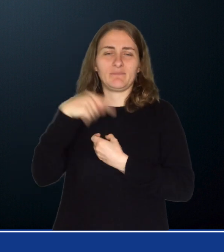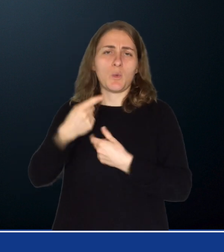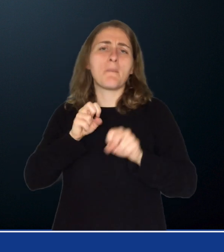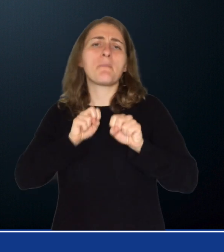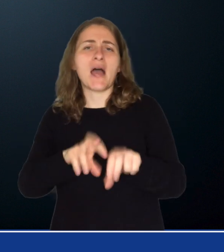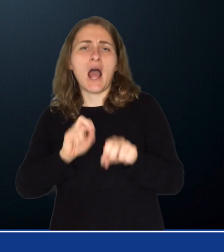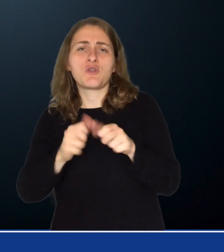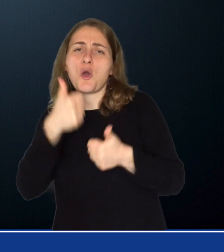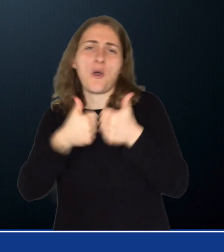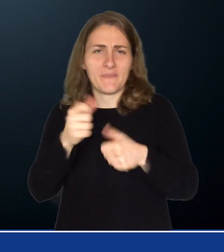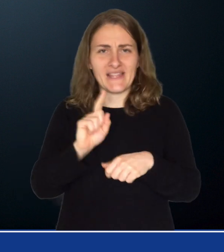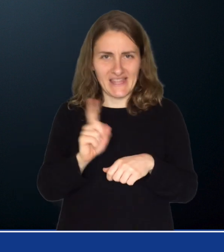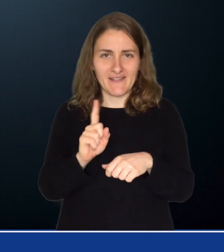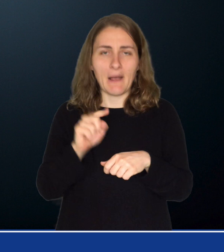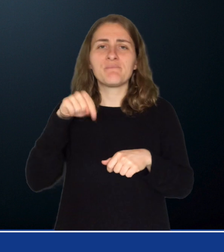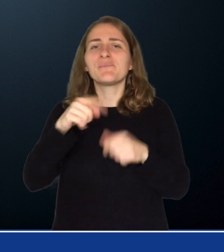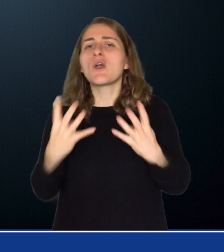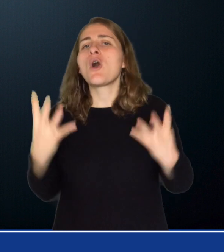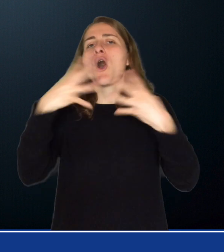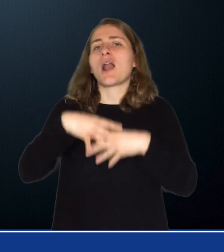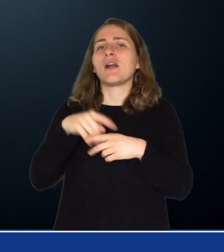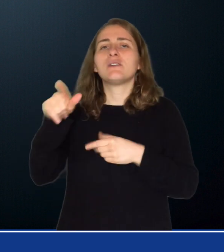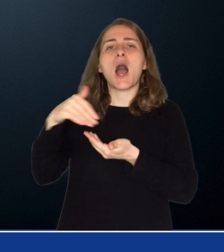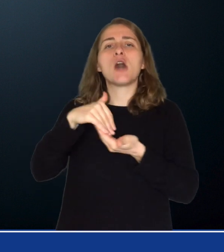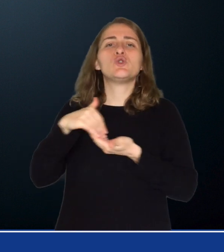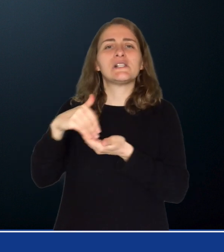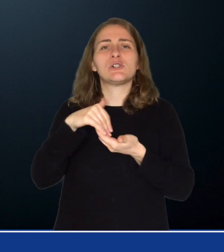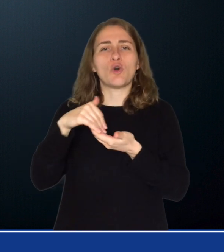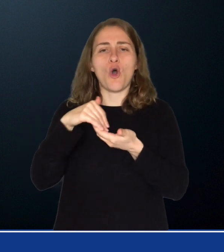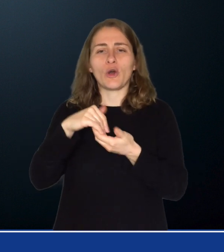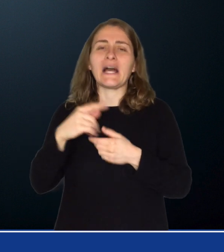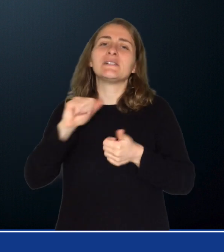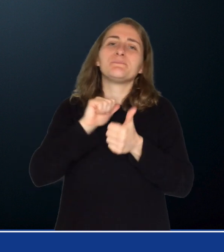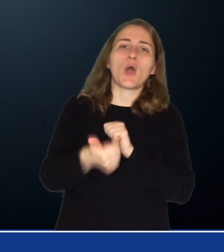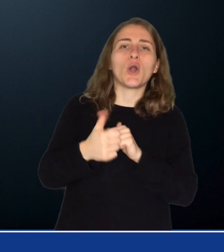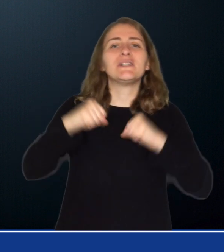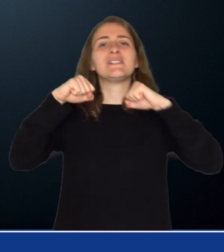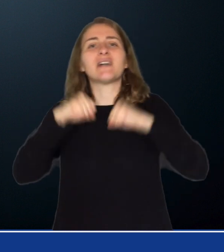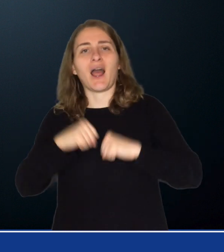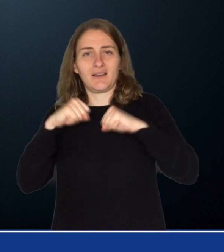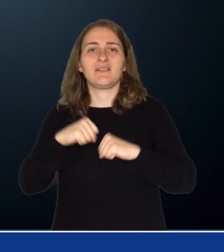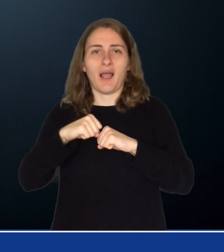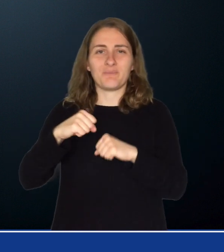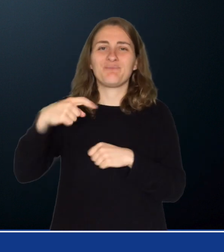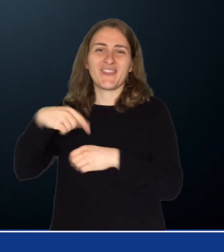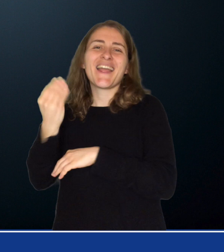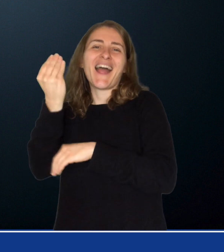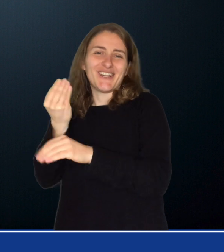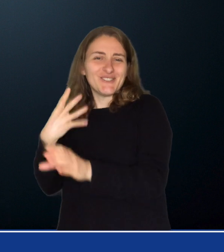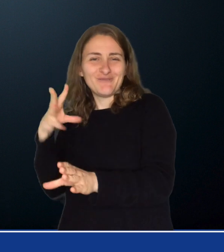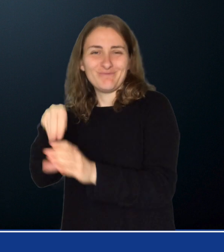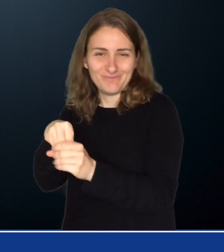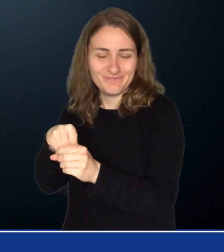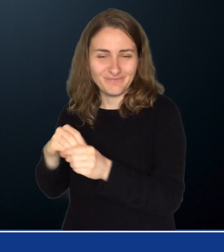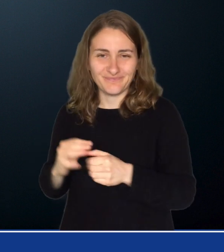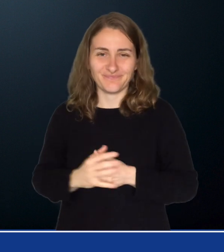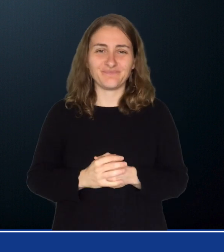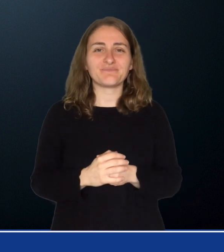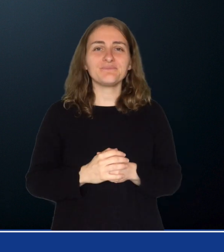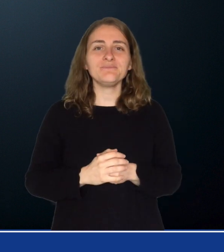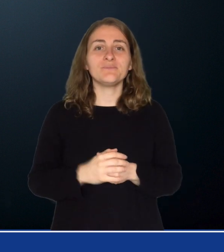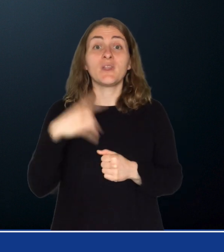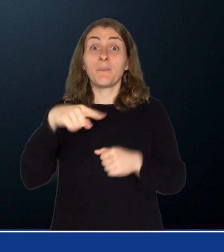la maratona non competitiva organizzata dall’Associazione Sport e Sanità a cui abbiamo aderito.